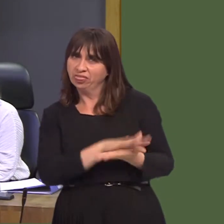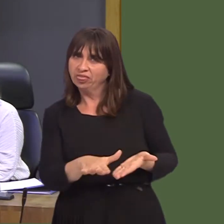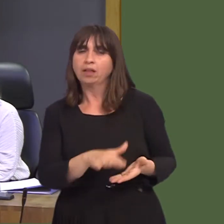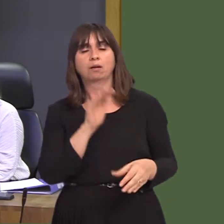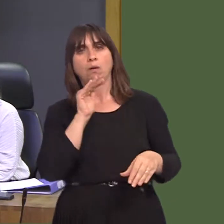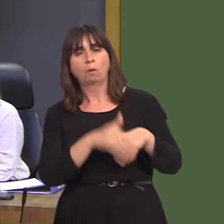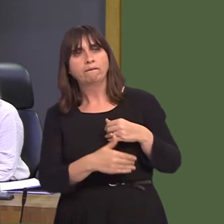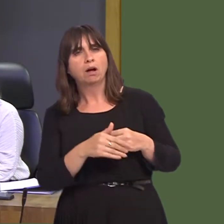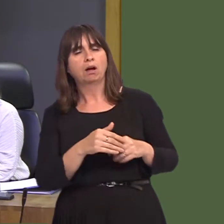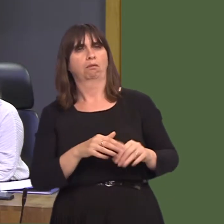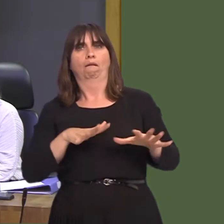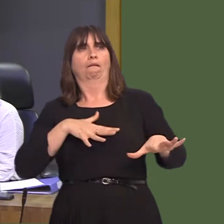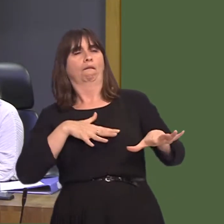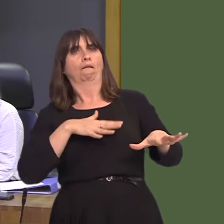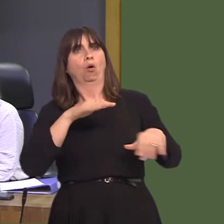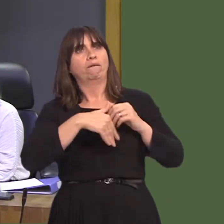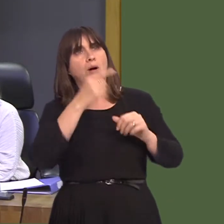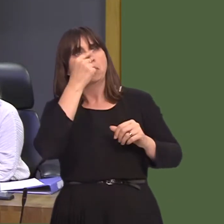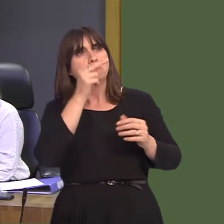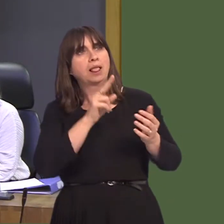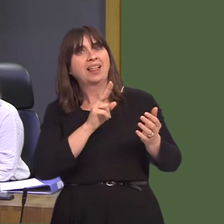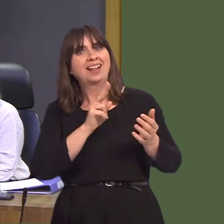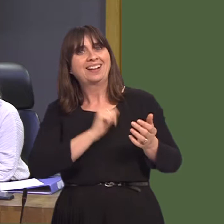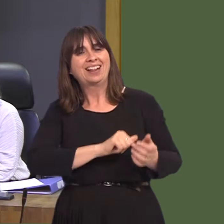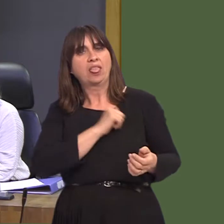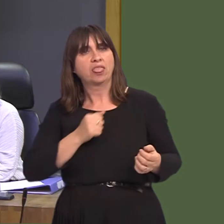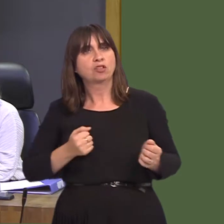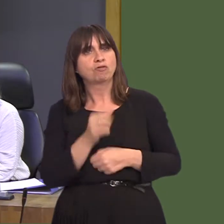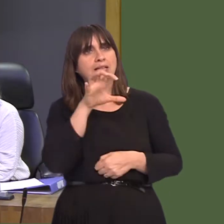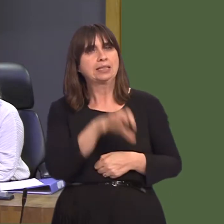Mae'r Pwyllgor Deisebau wedi cadarnhau i fi mewn e-bost mai'r rheswm y mae'r deiseb ynglyn